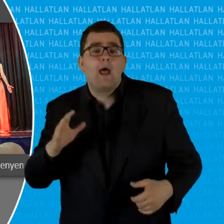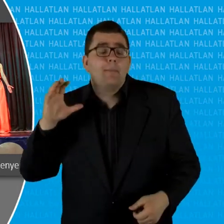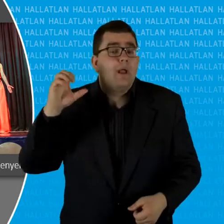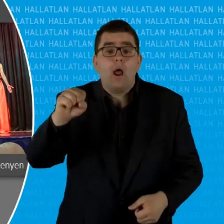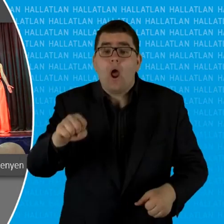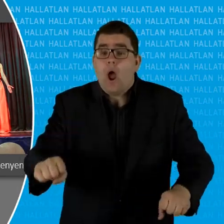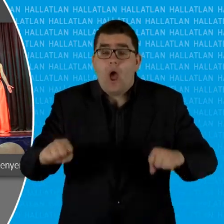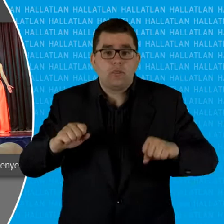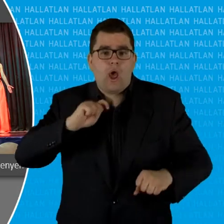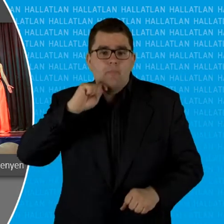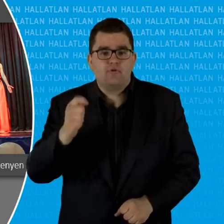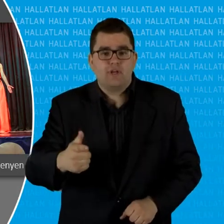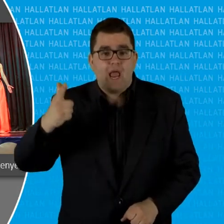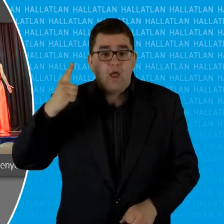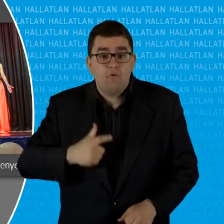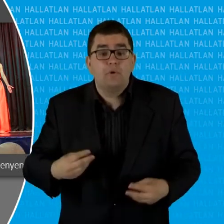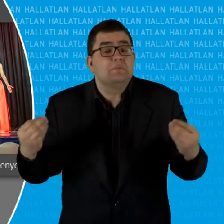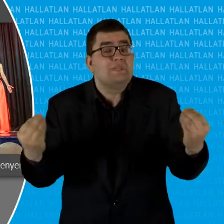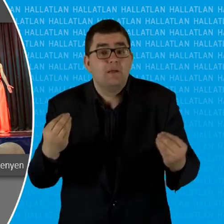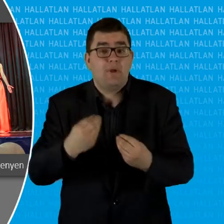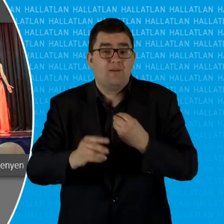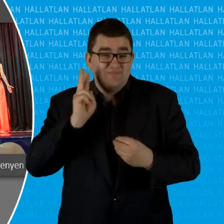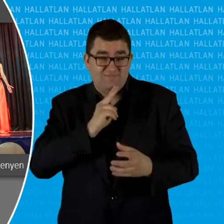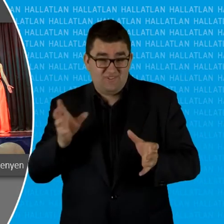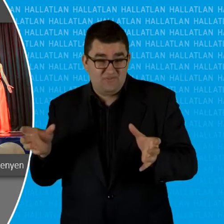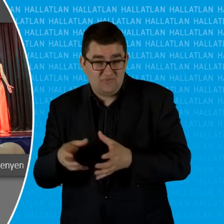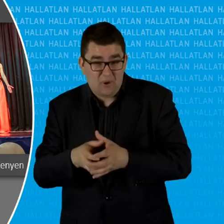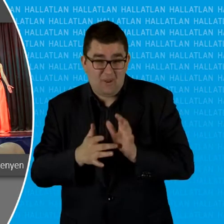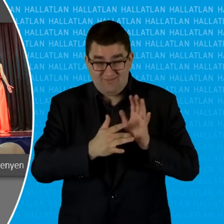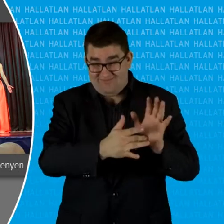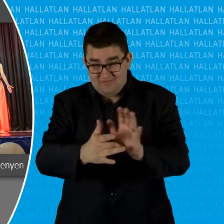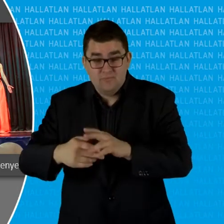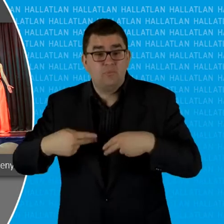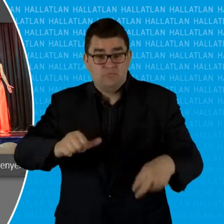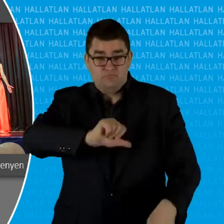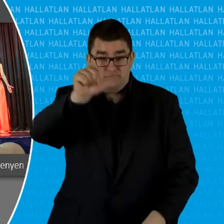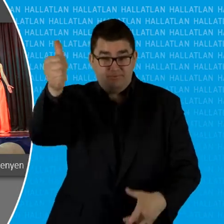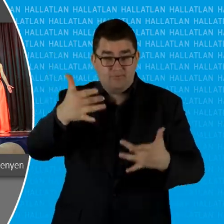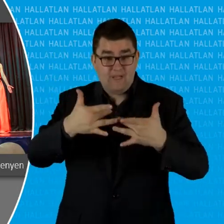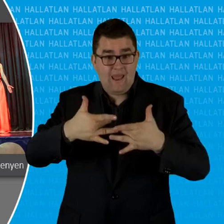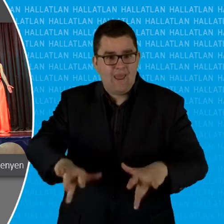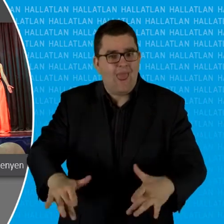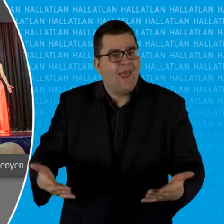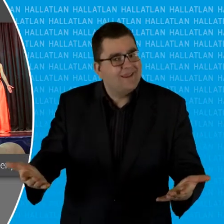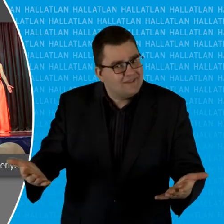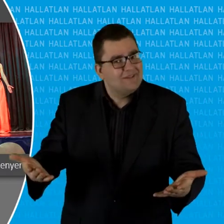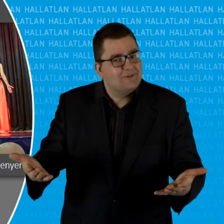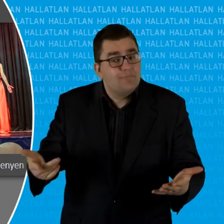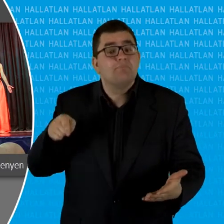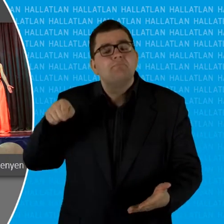A siket csapat hatalmas sikert aratva első helyezést ért el a versenyen.